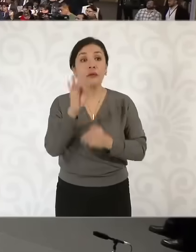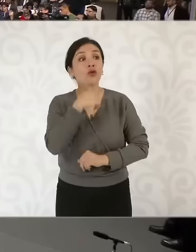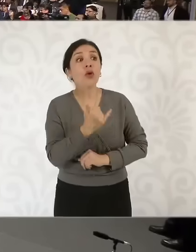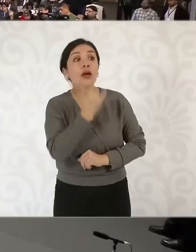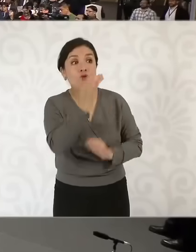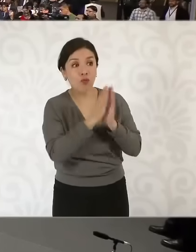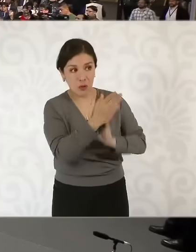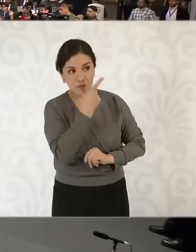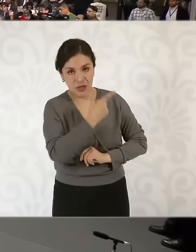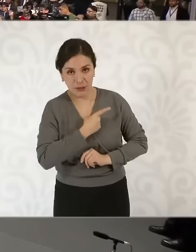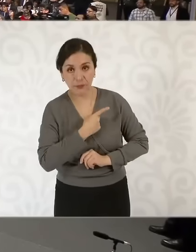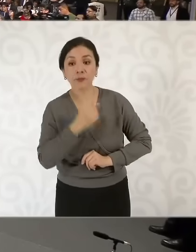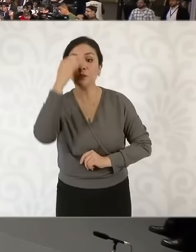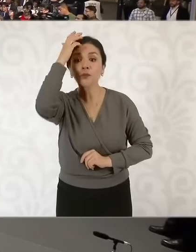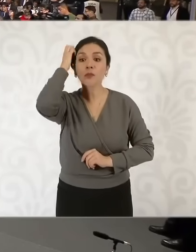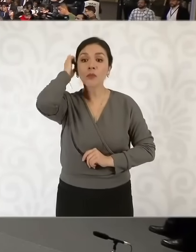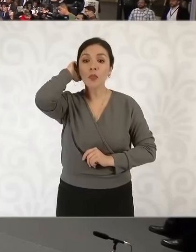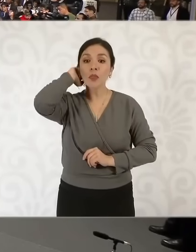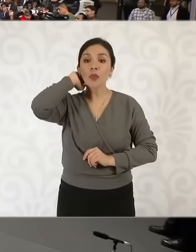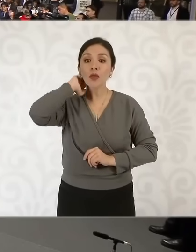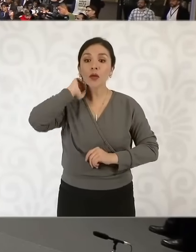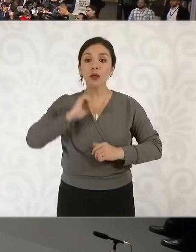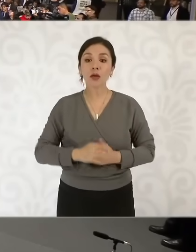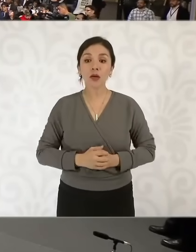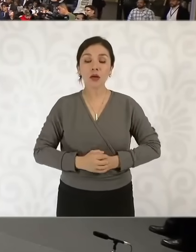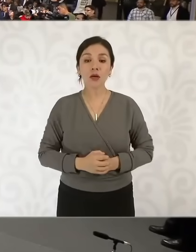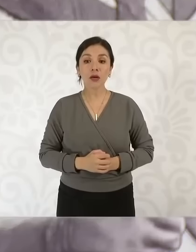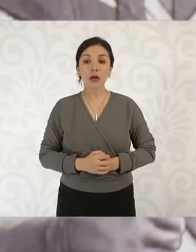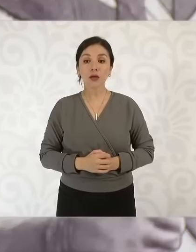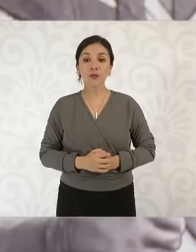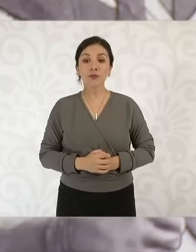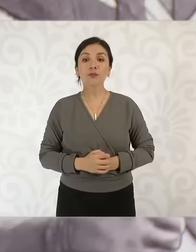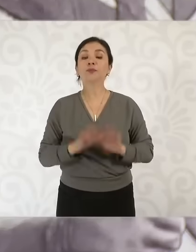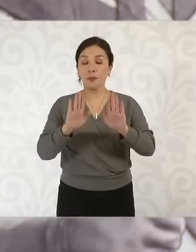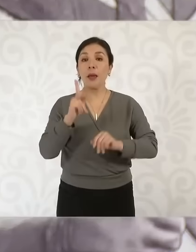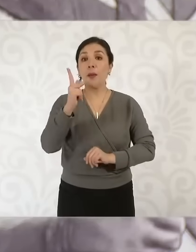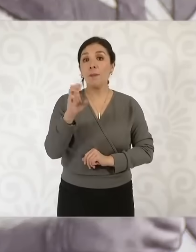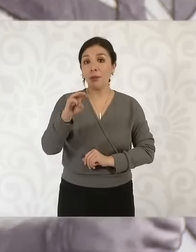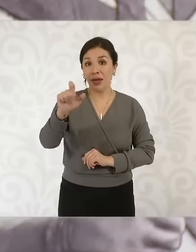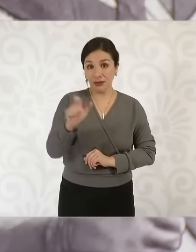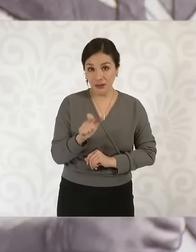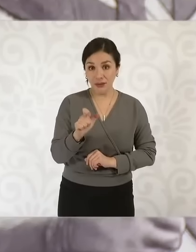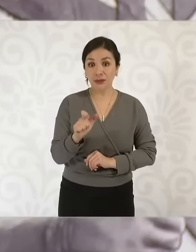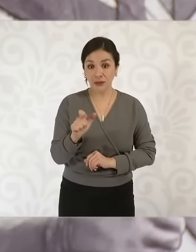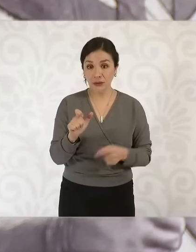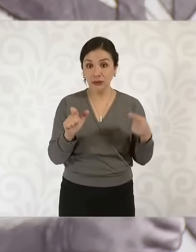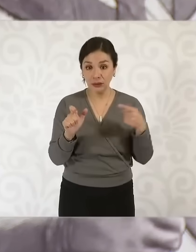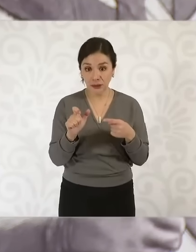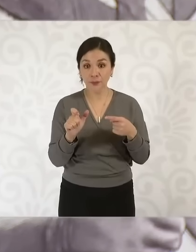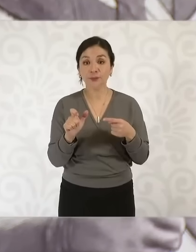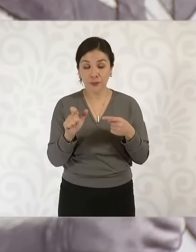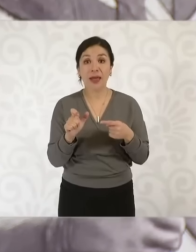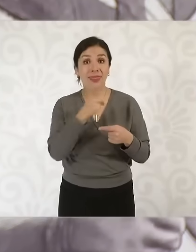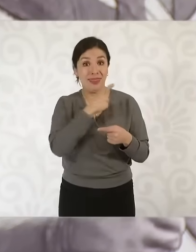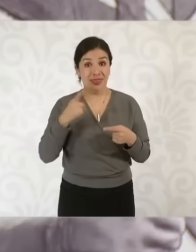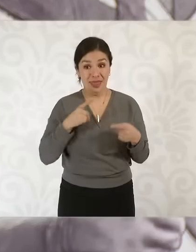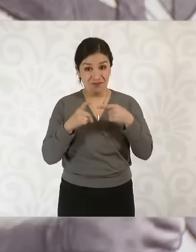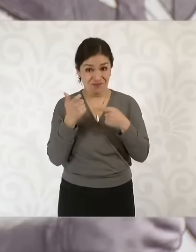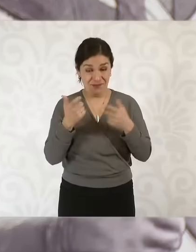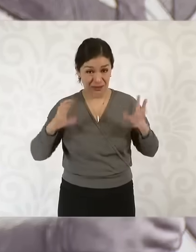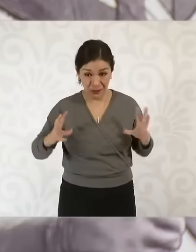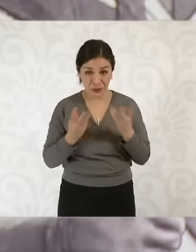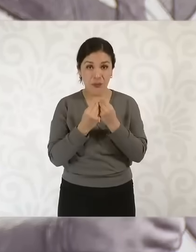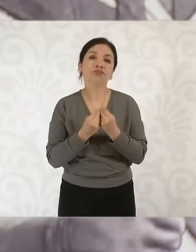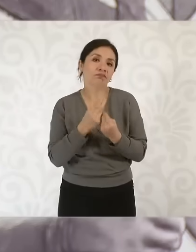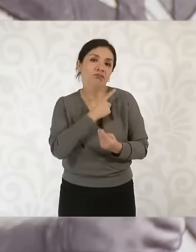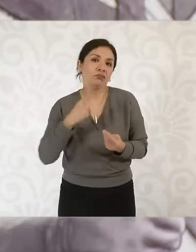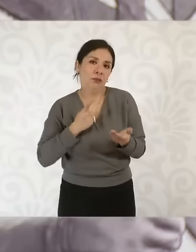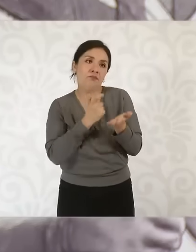Hacienda me dice, eh, Berta. Pemex, la deuda de Pemex, pues se tiene que ir pagando año con año,